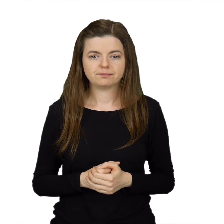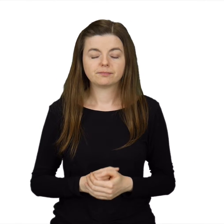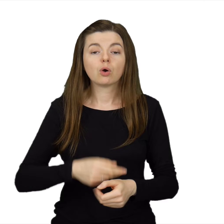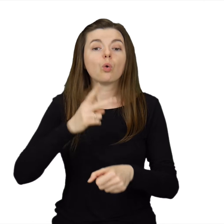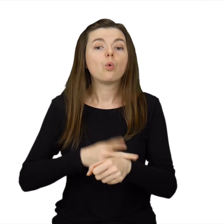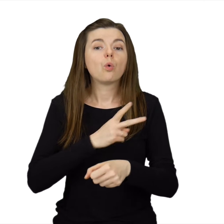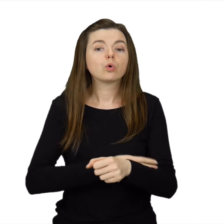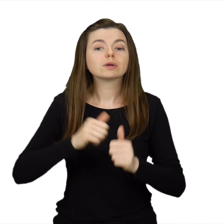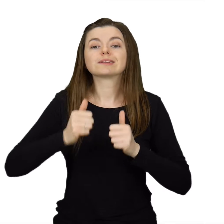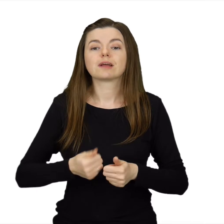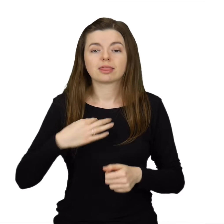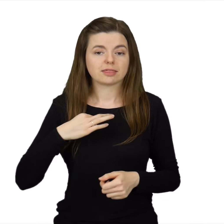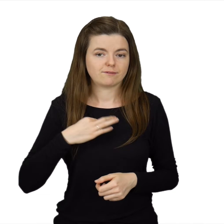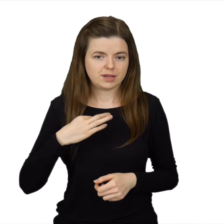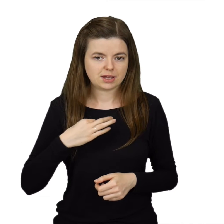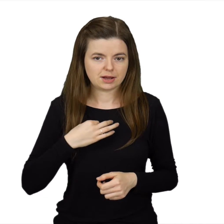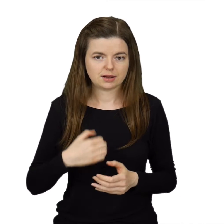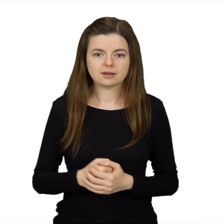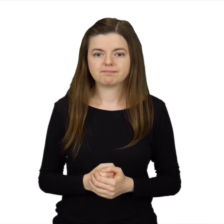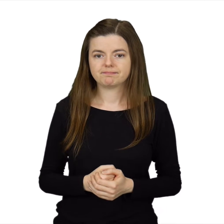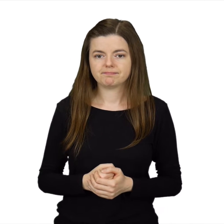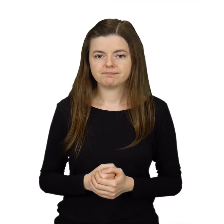URZĄD STANU CYWILNEGO